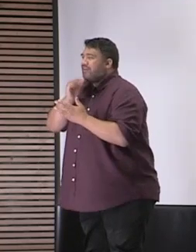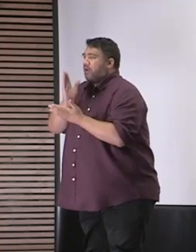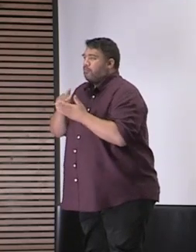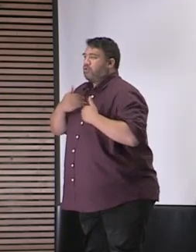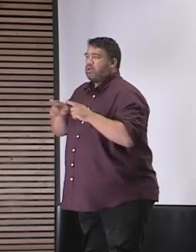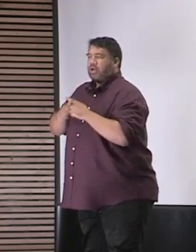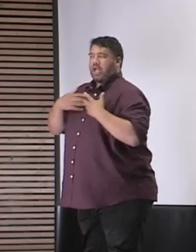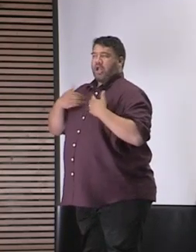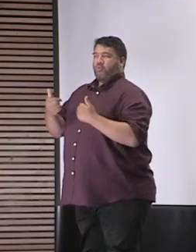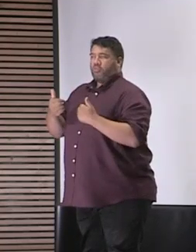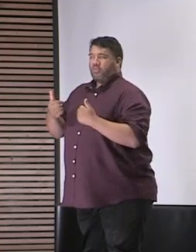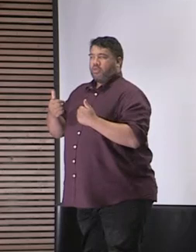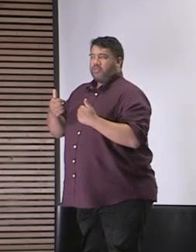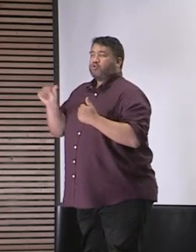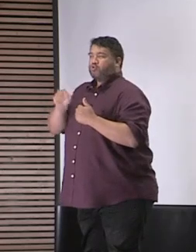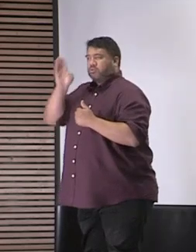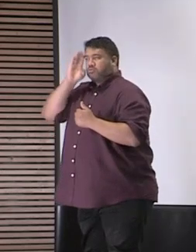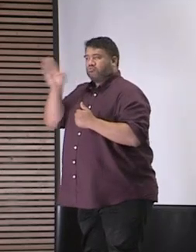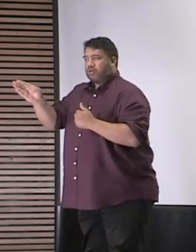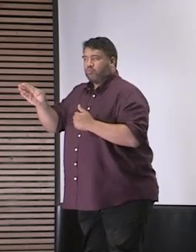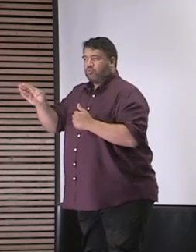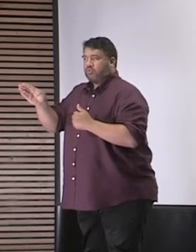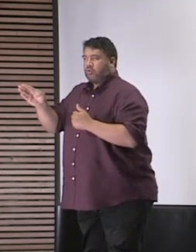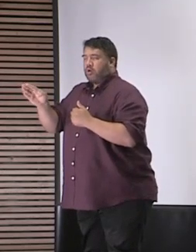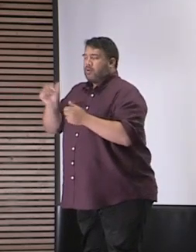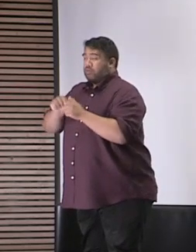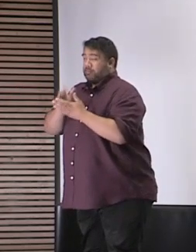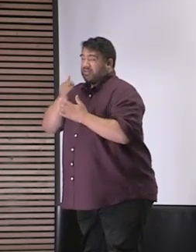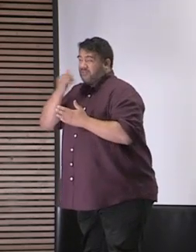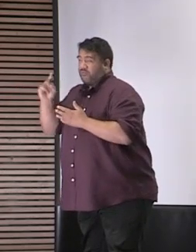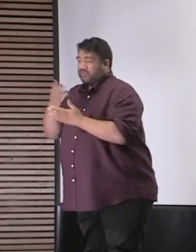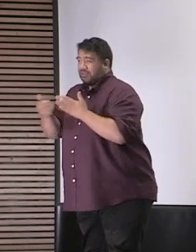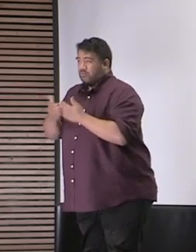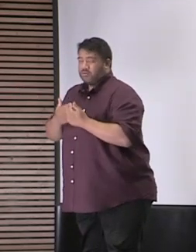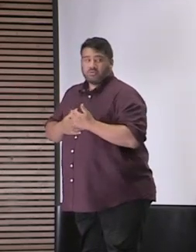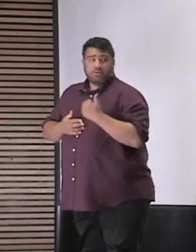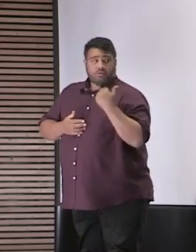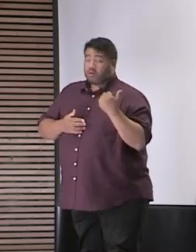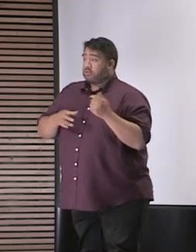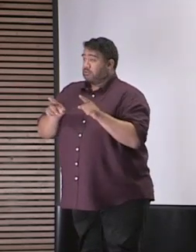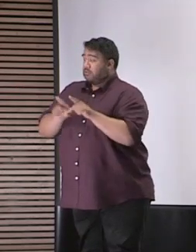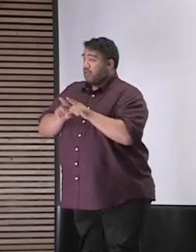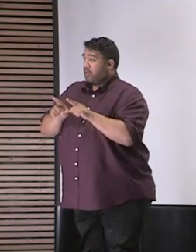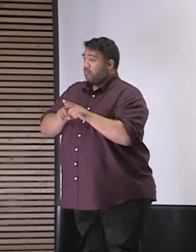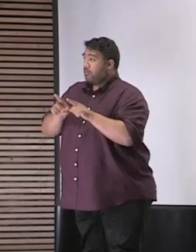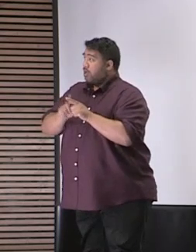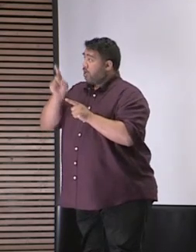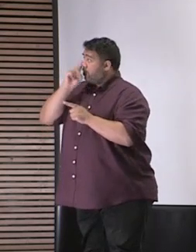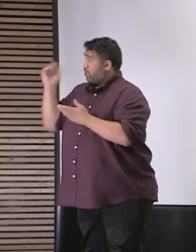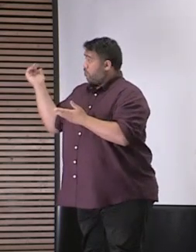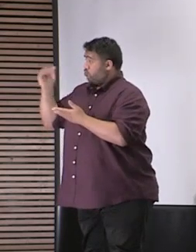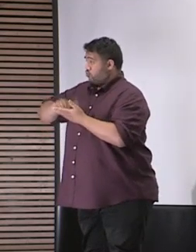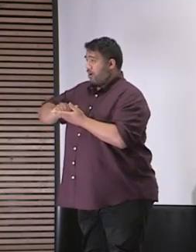incluidos los miembros de su